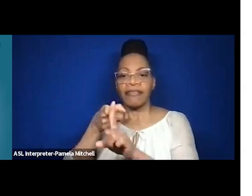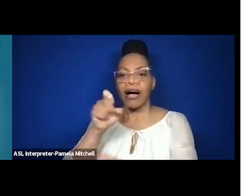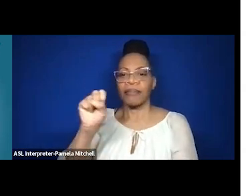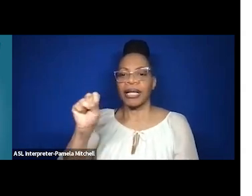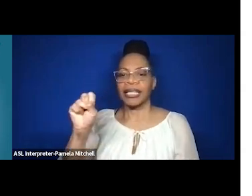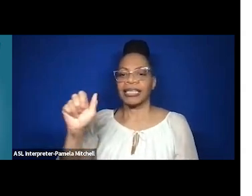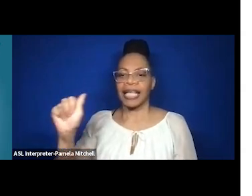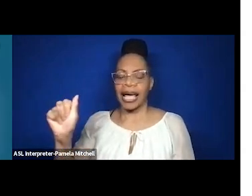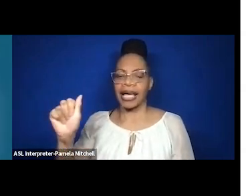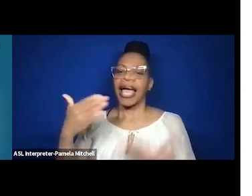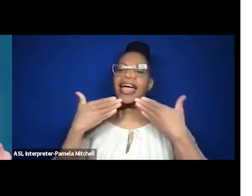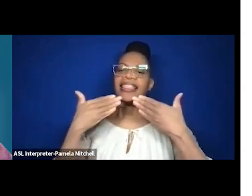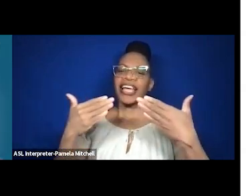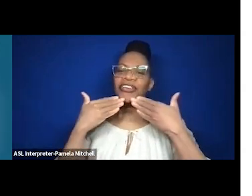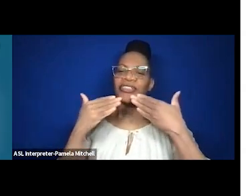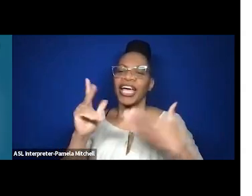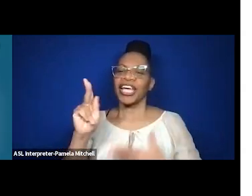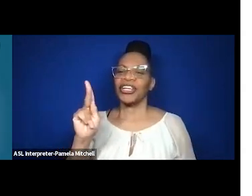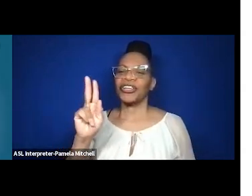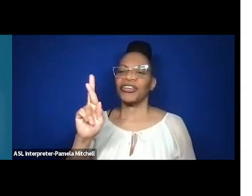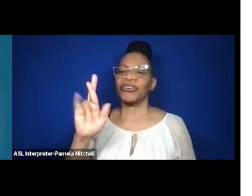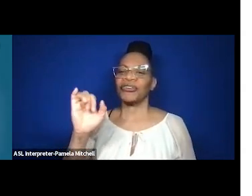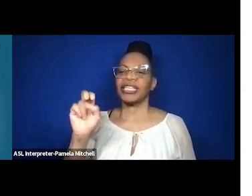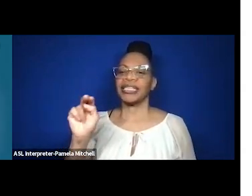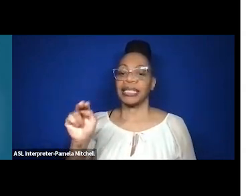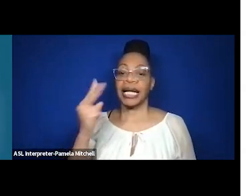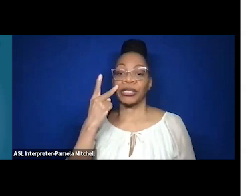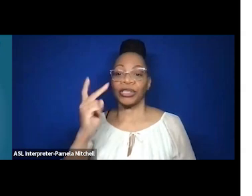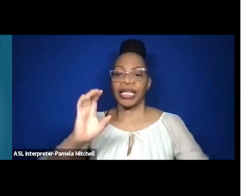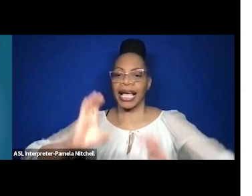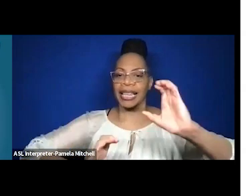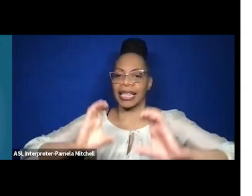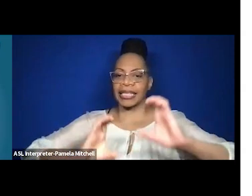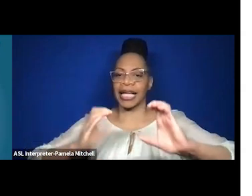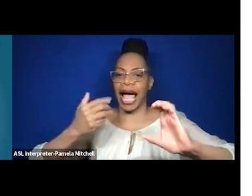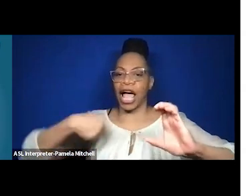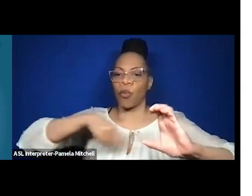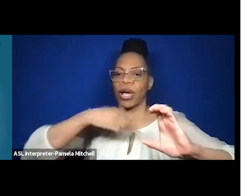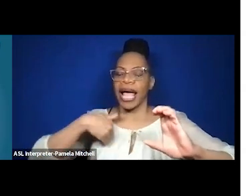Muchas gracias, Kristin. Y como pueden ver en el chat, tenemos algunos enlaces para completar